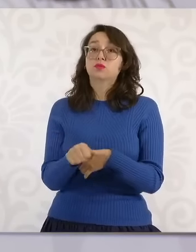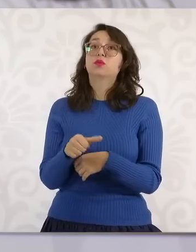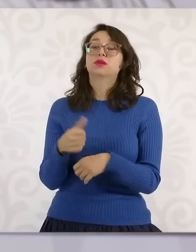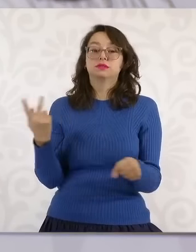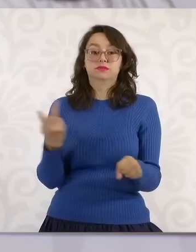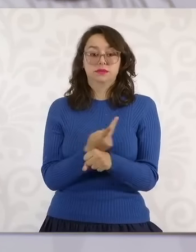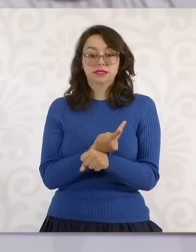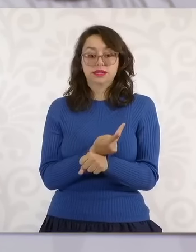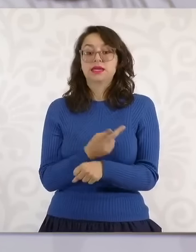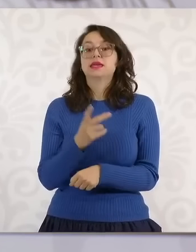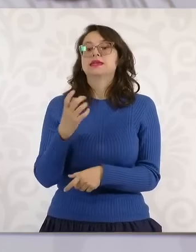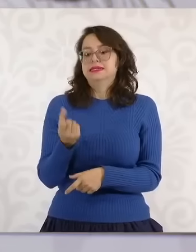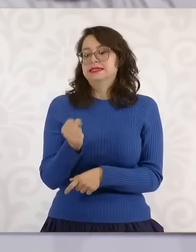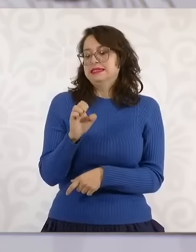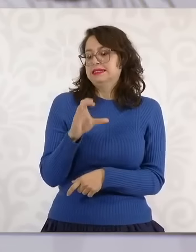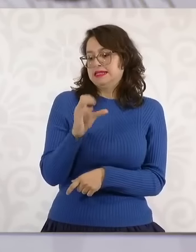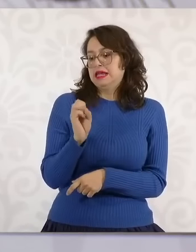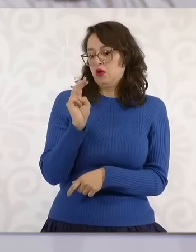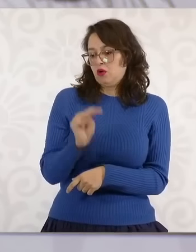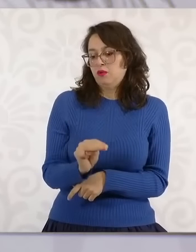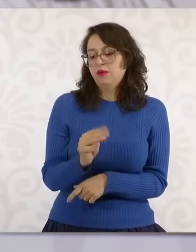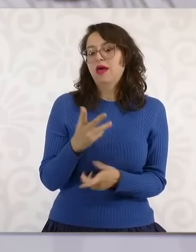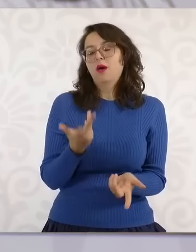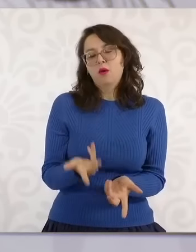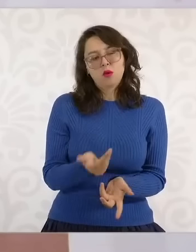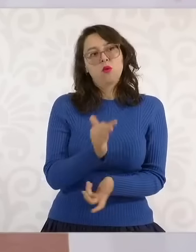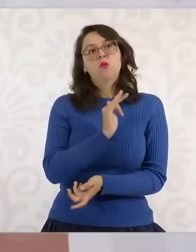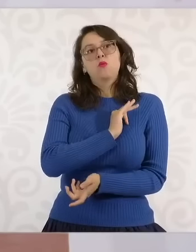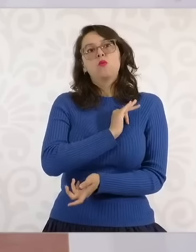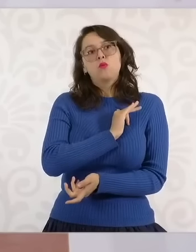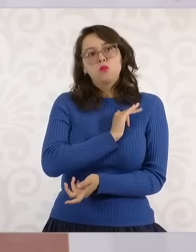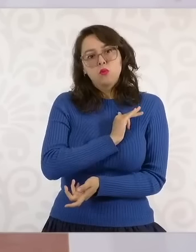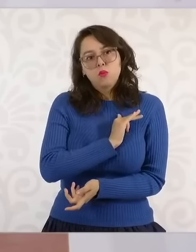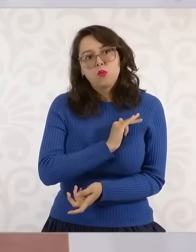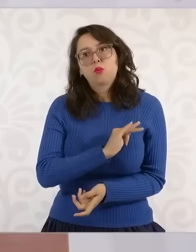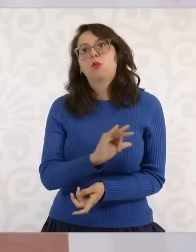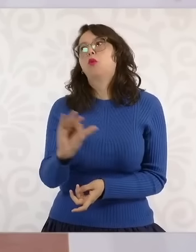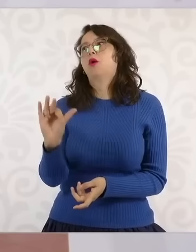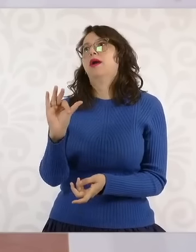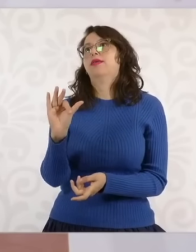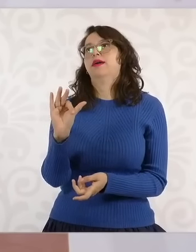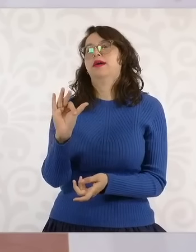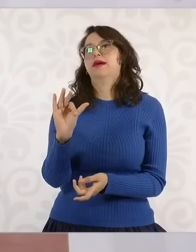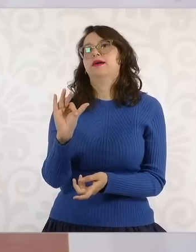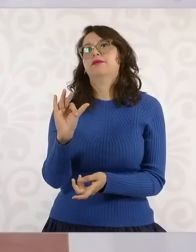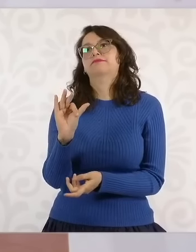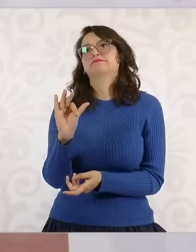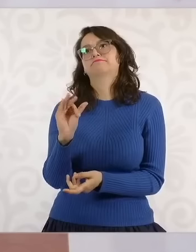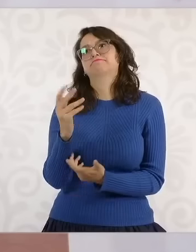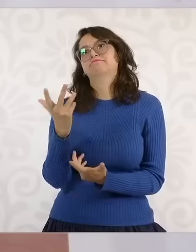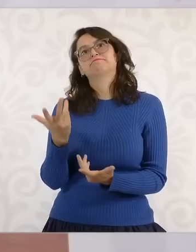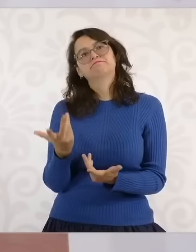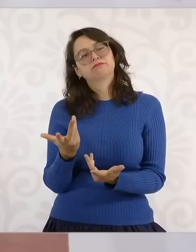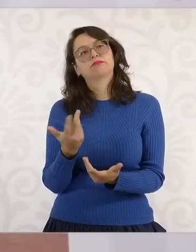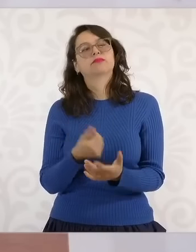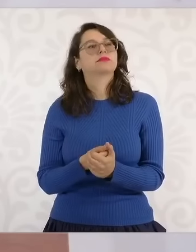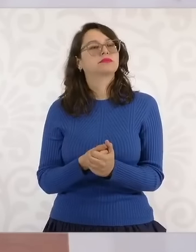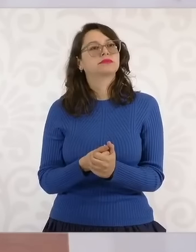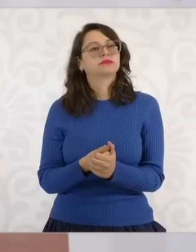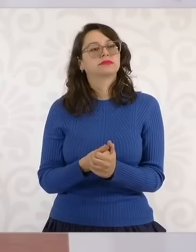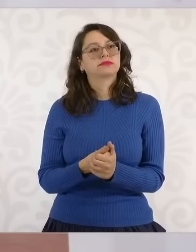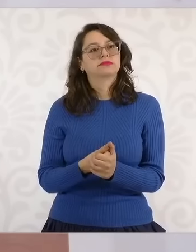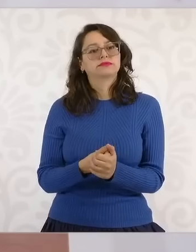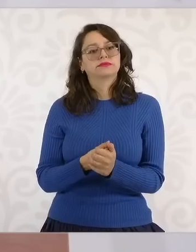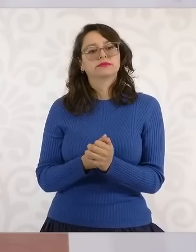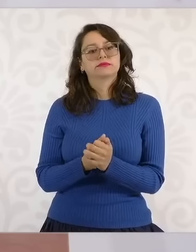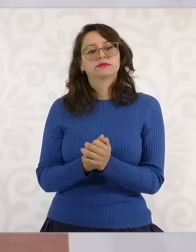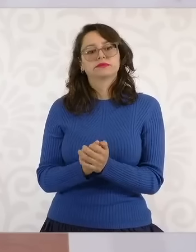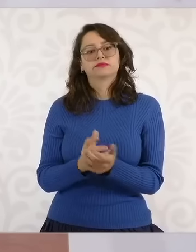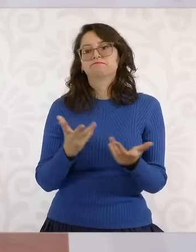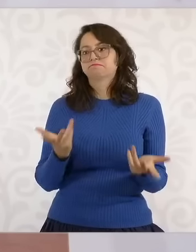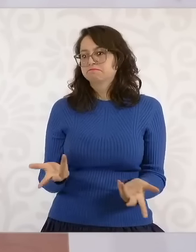Secretaría de Economía tiene distintos esquemas en donde puede eh poner e eh pues distintos esquemas